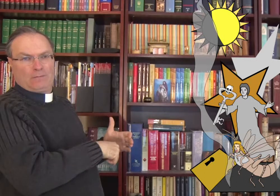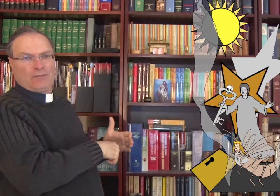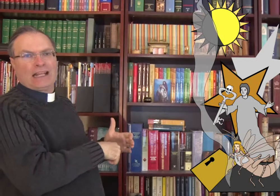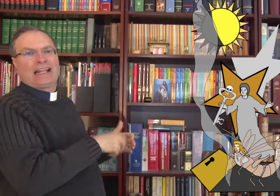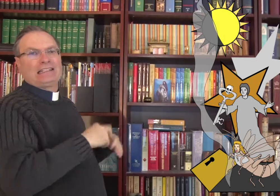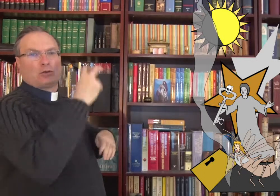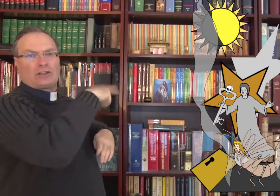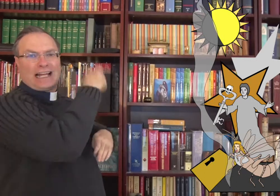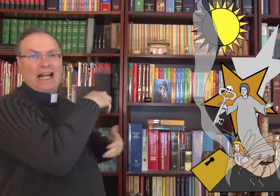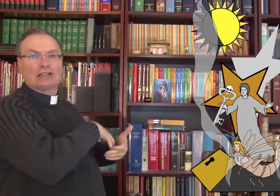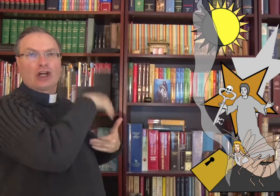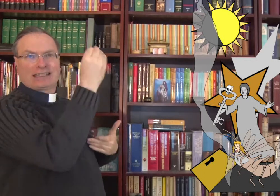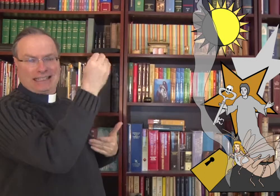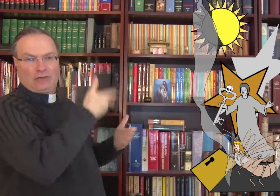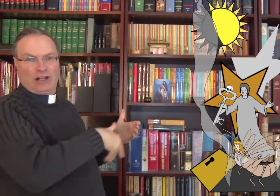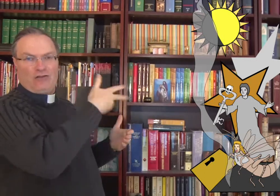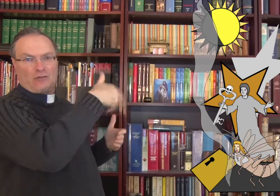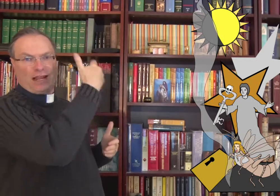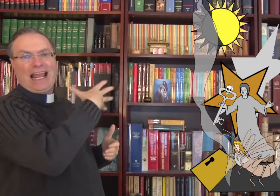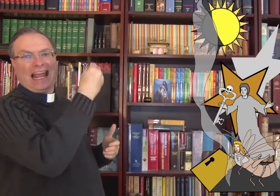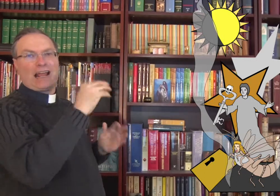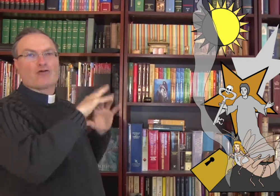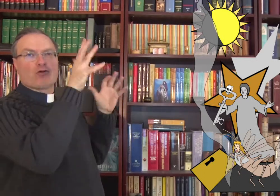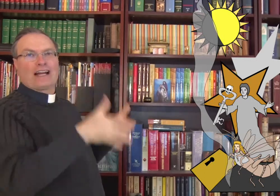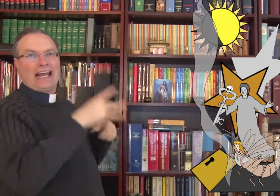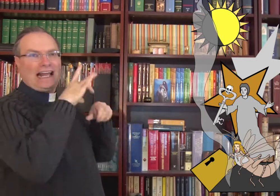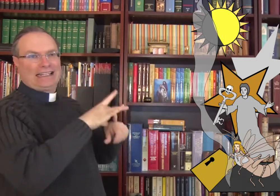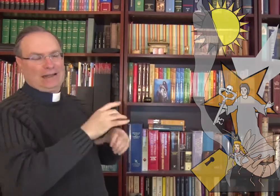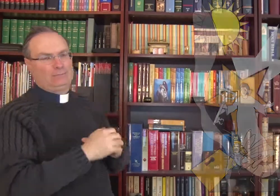Des sauterelles sortirent de la fumée et couvrirent la terre.»